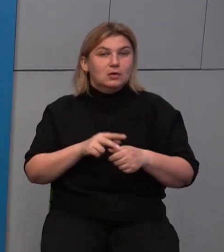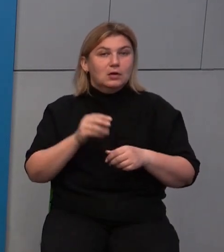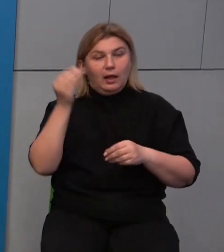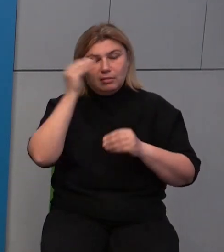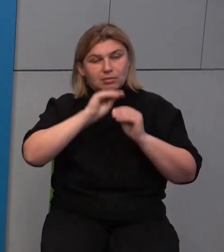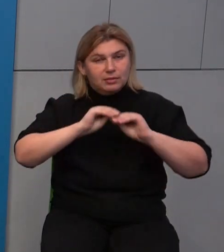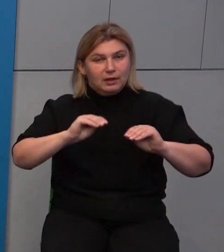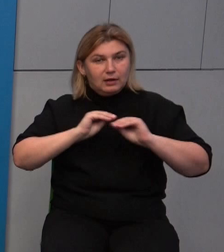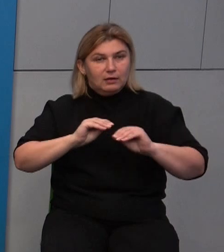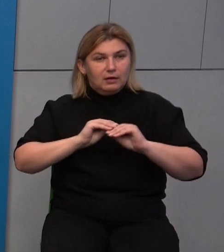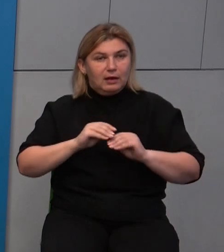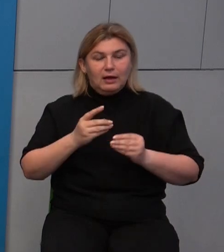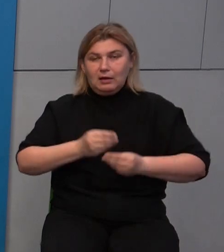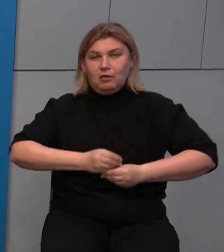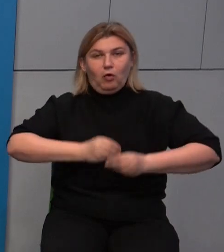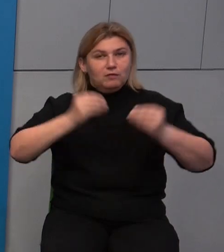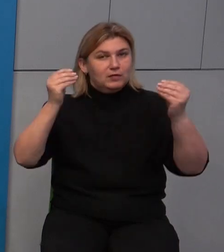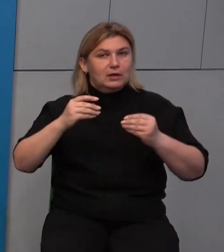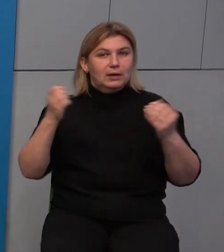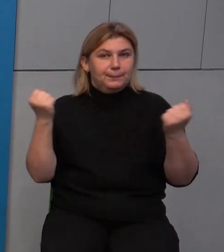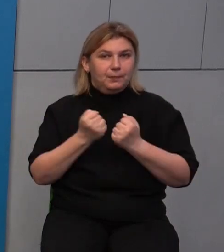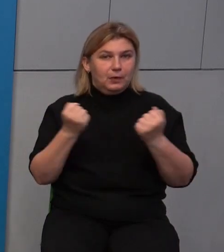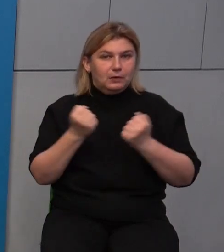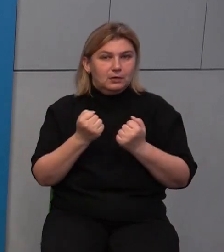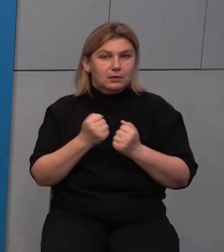najbardziej dynamicznie rozwijającą się chyba dyscypliną,